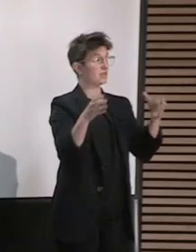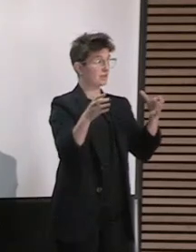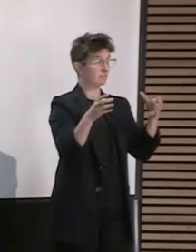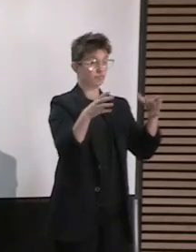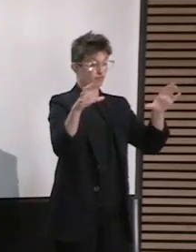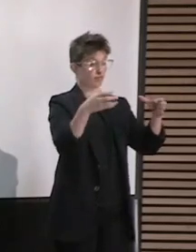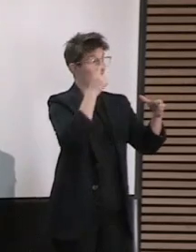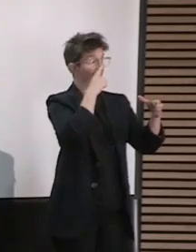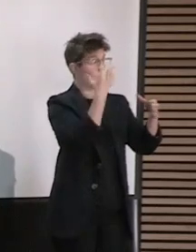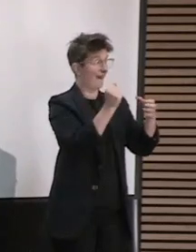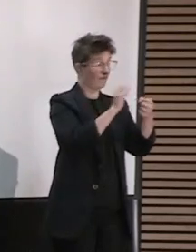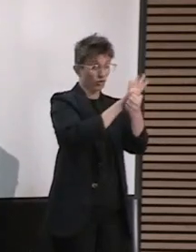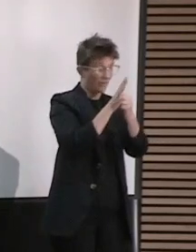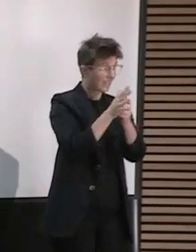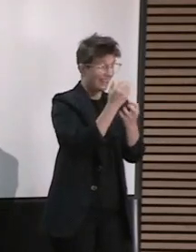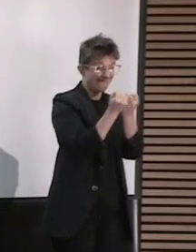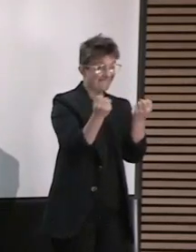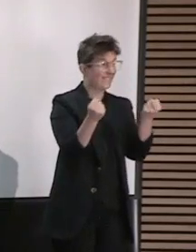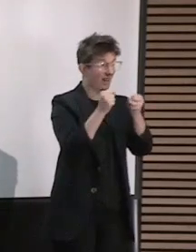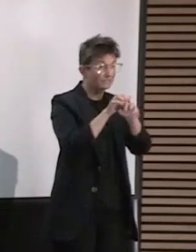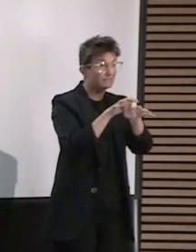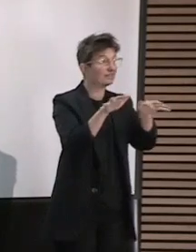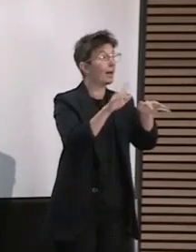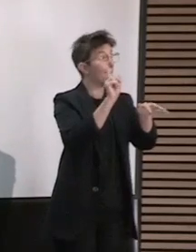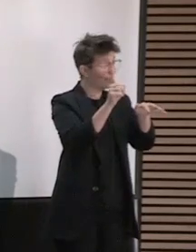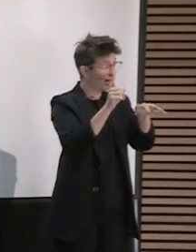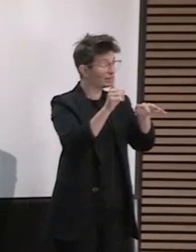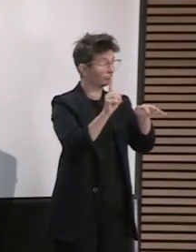ki te Alert Taumata 2 a ko taku ki nga mihi ki nga